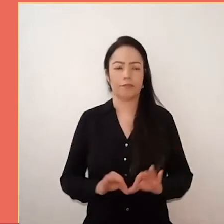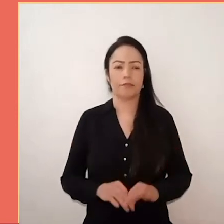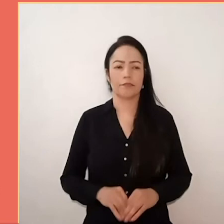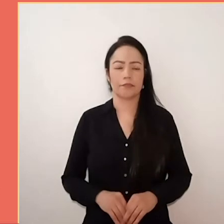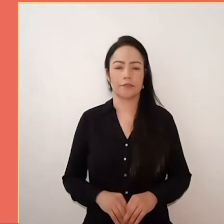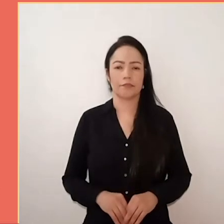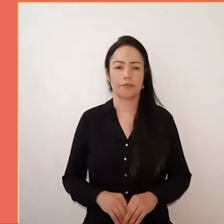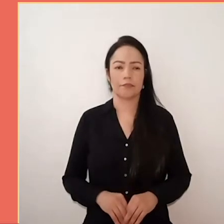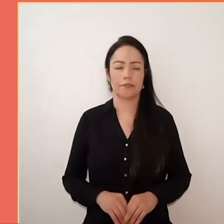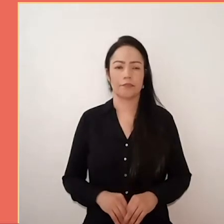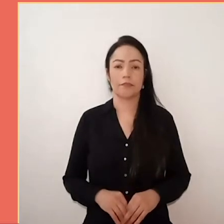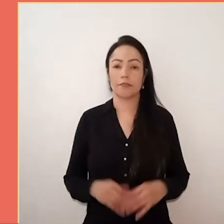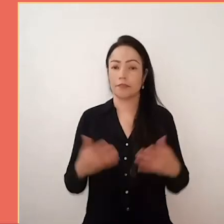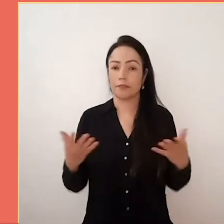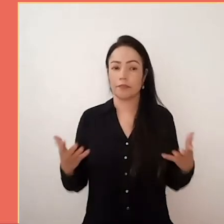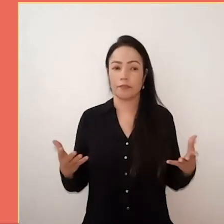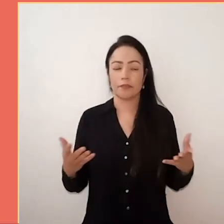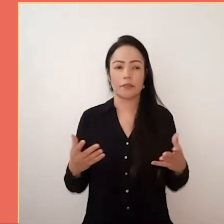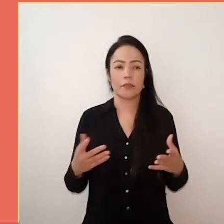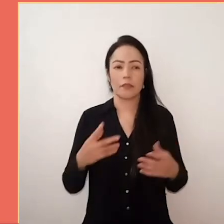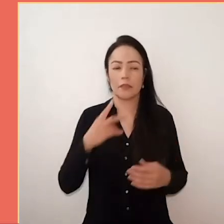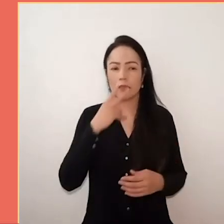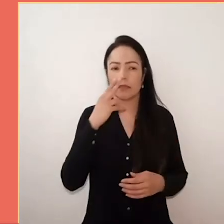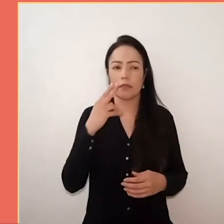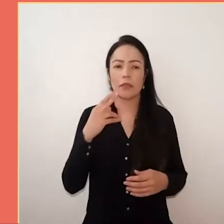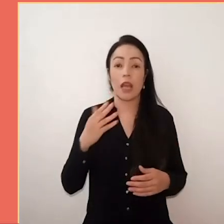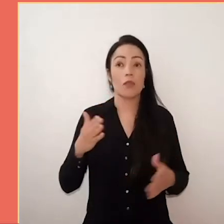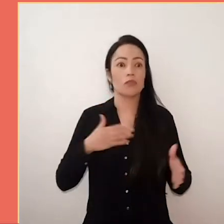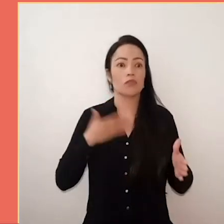Está nos assustando grandemente